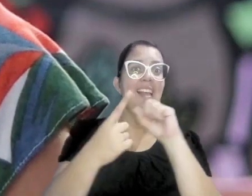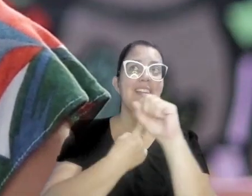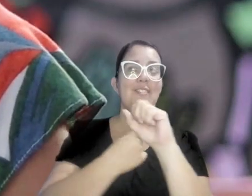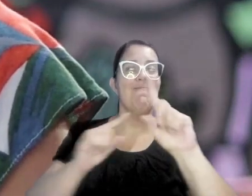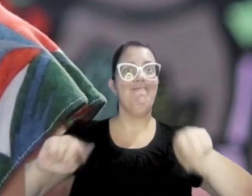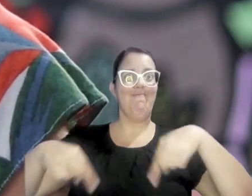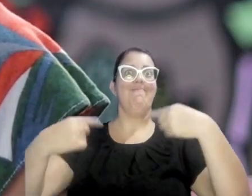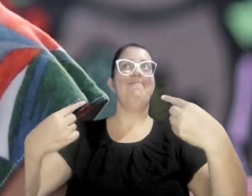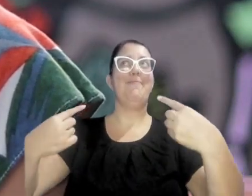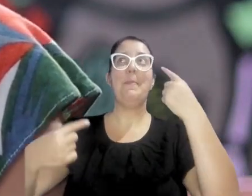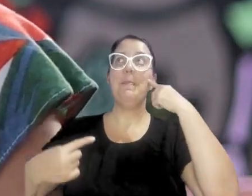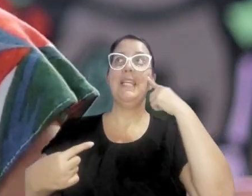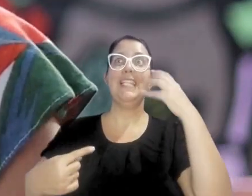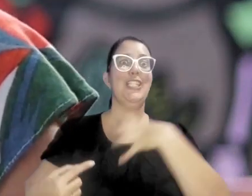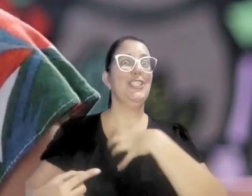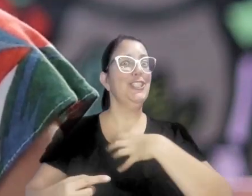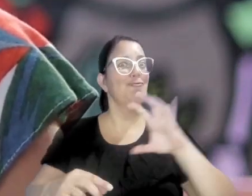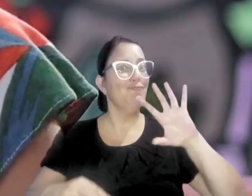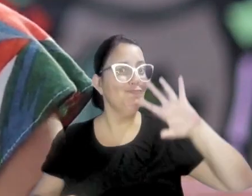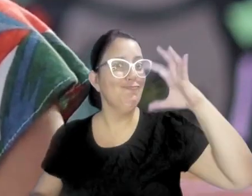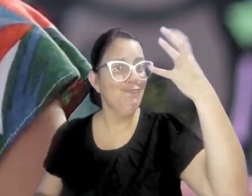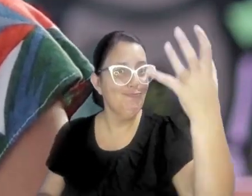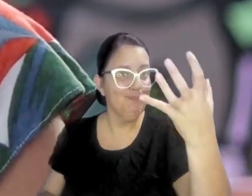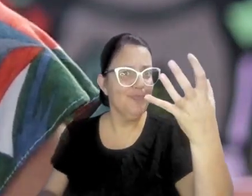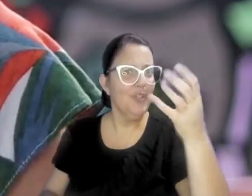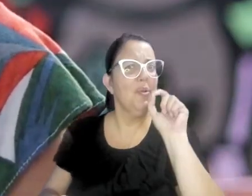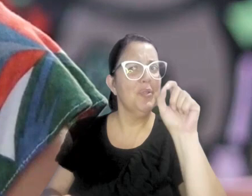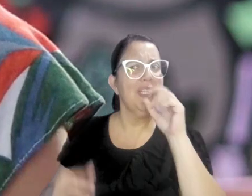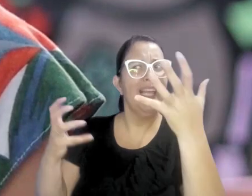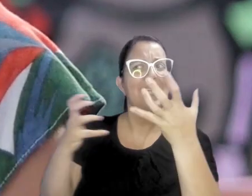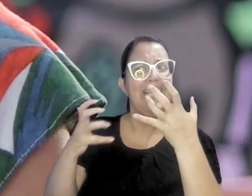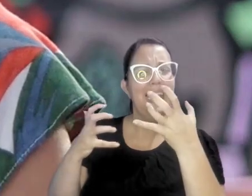que se desafiar a pensar com seriedade o que queremos produzir e o que precisamos,